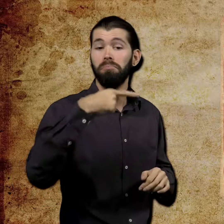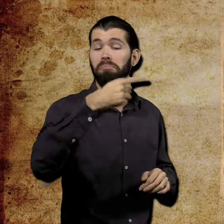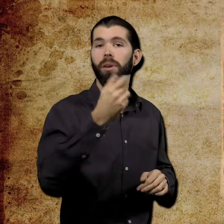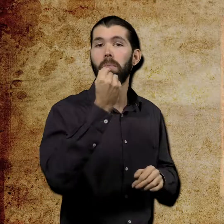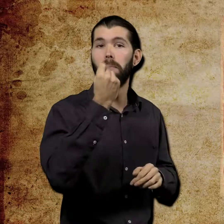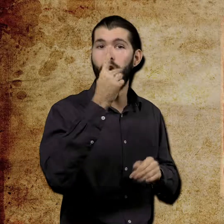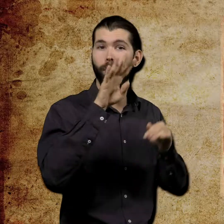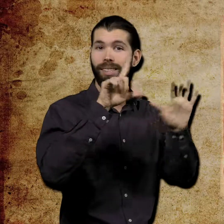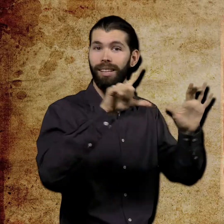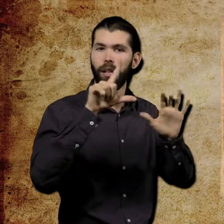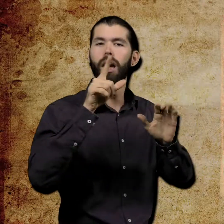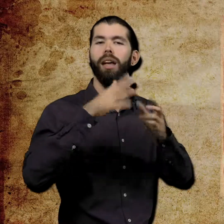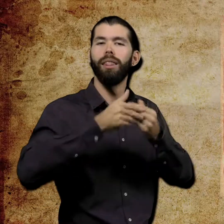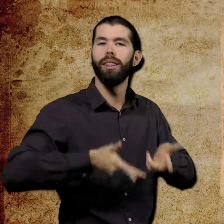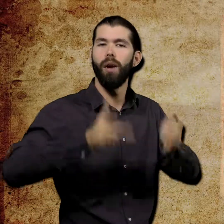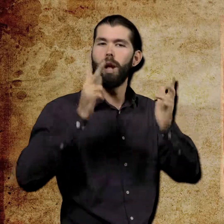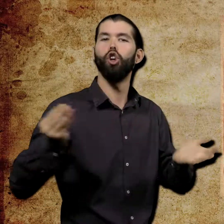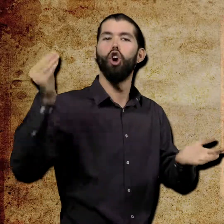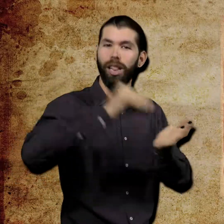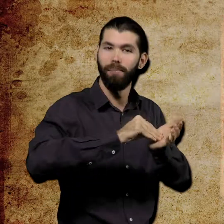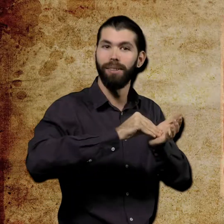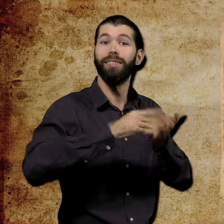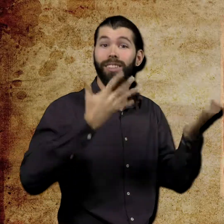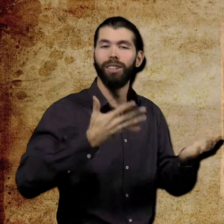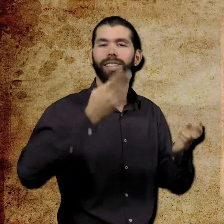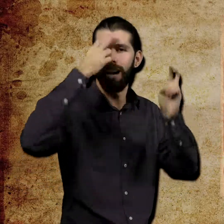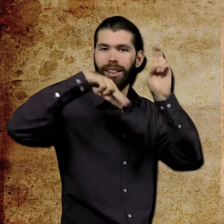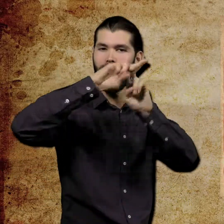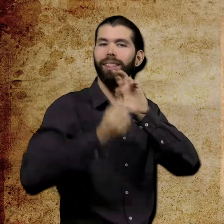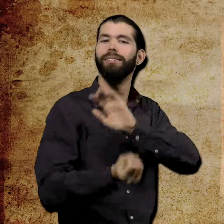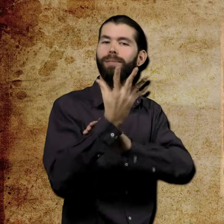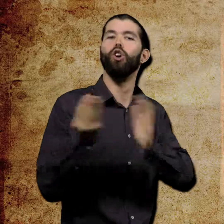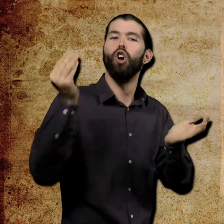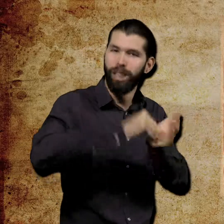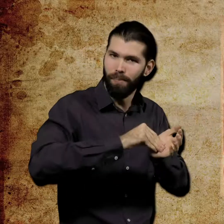La democràcia va portar de nou la Generalitat, restablerta el 1977